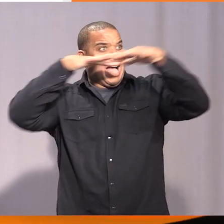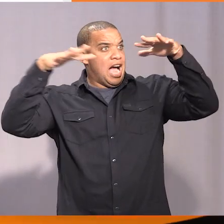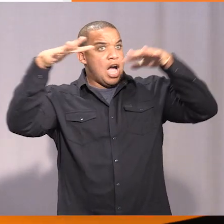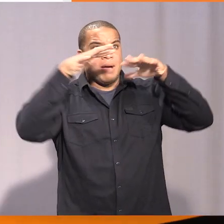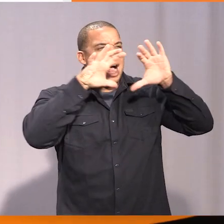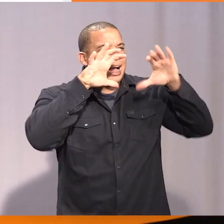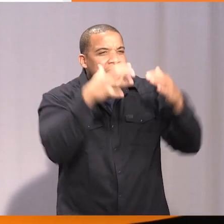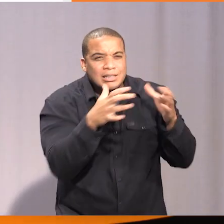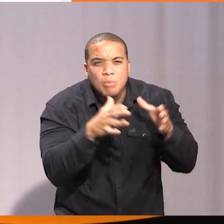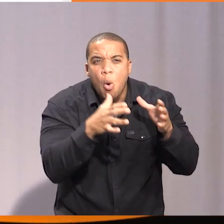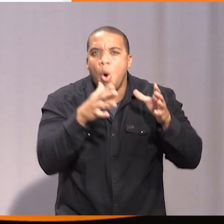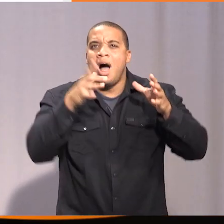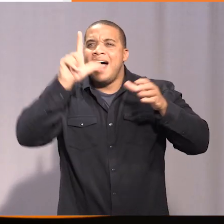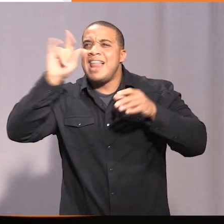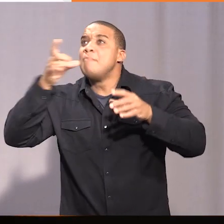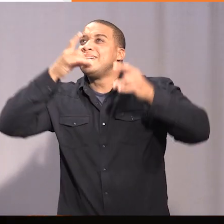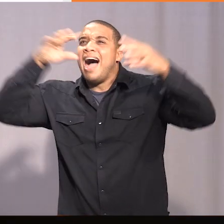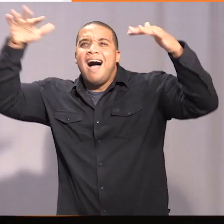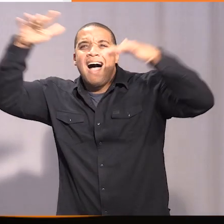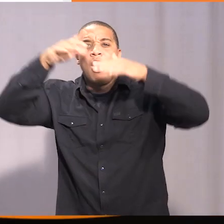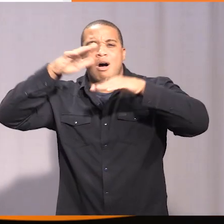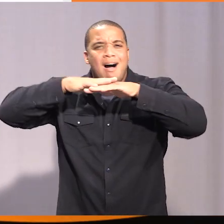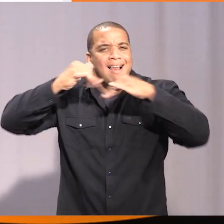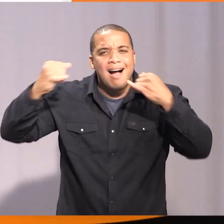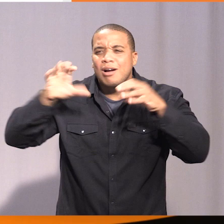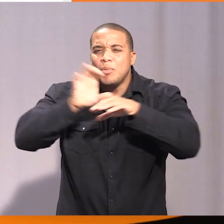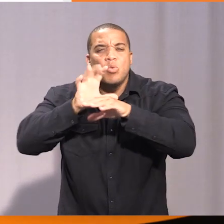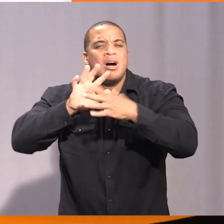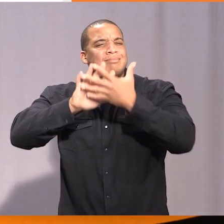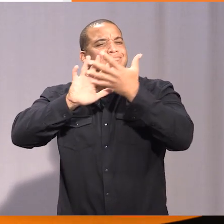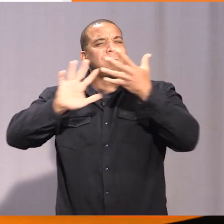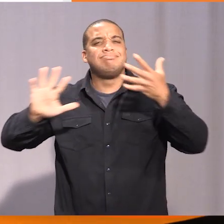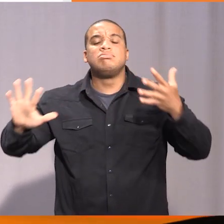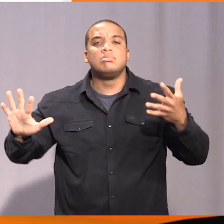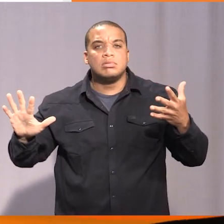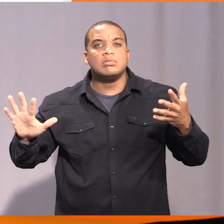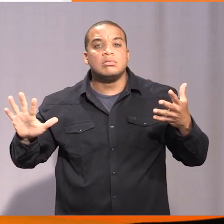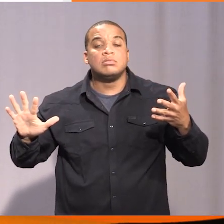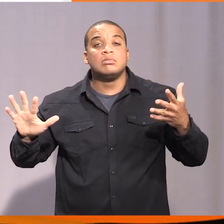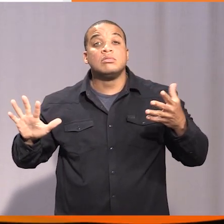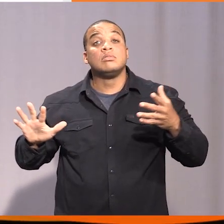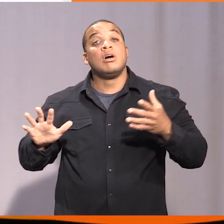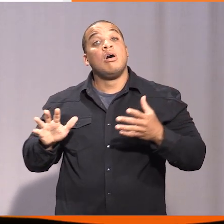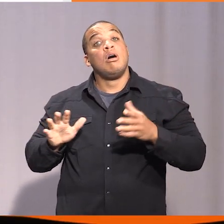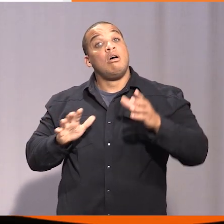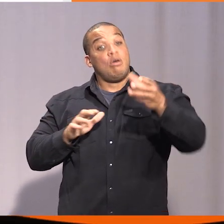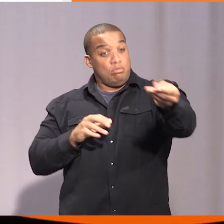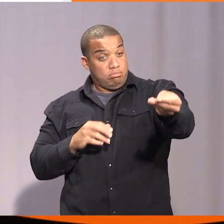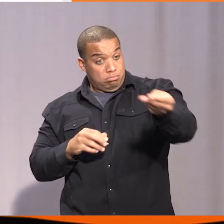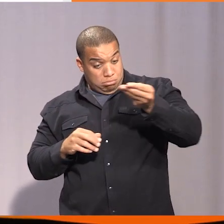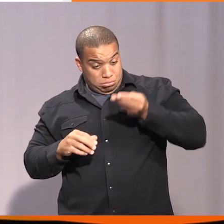escritura, tecnología, el entorno físico, salones de clases, laboratorios, en línea, etc.